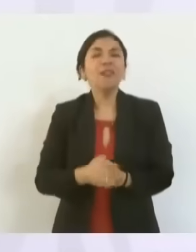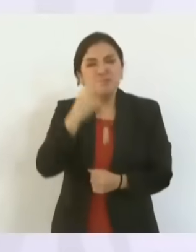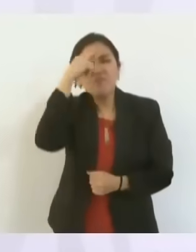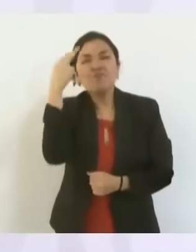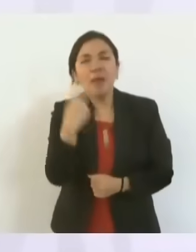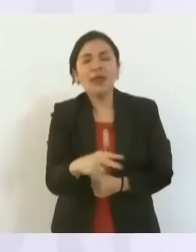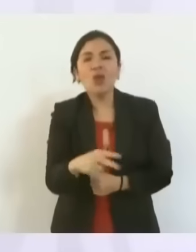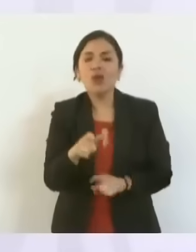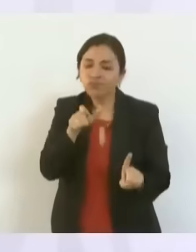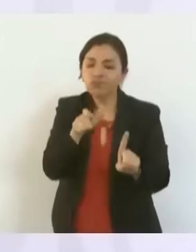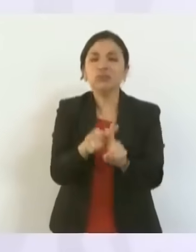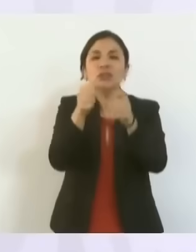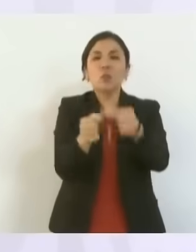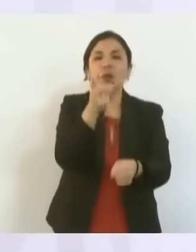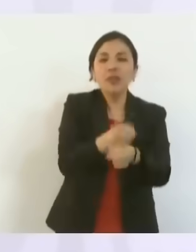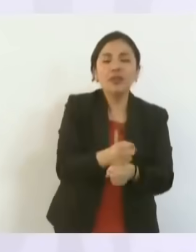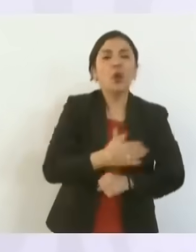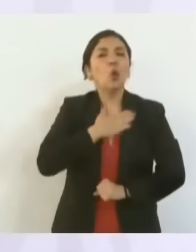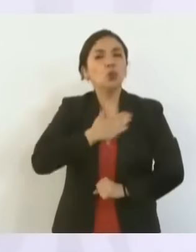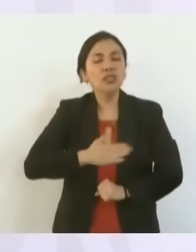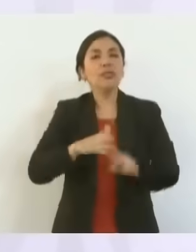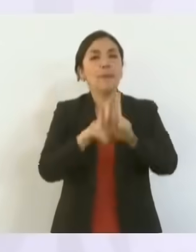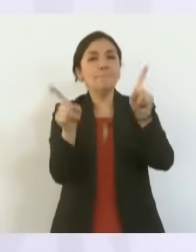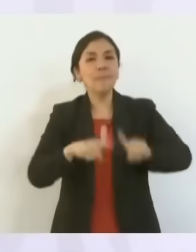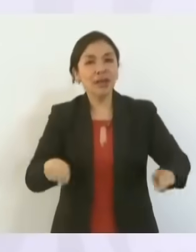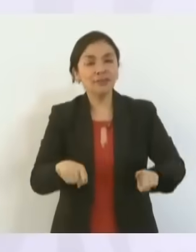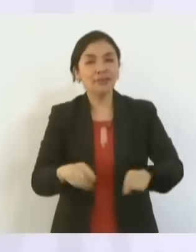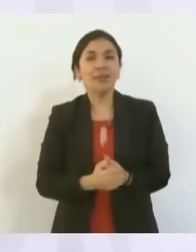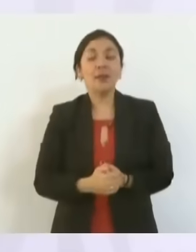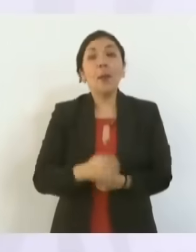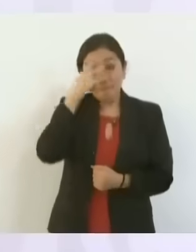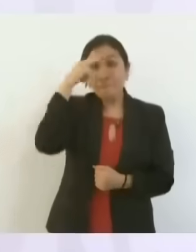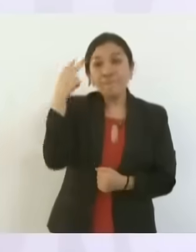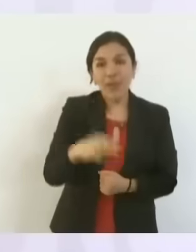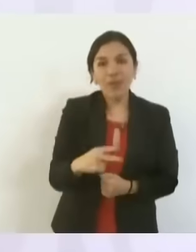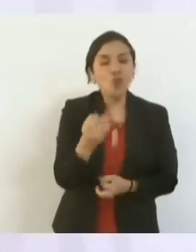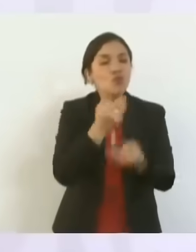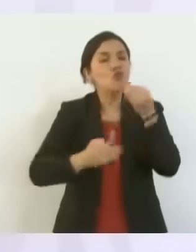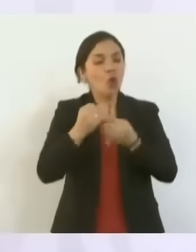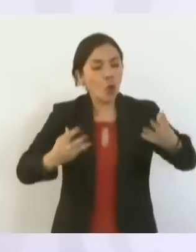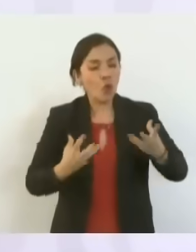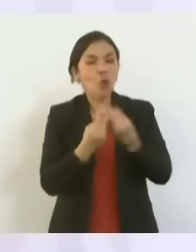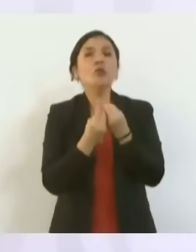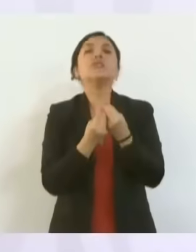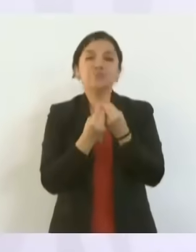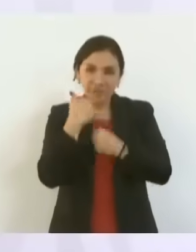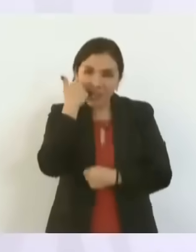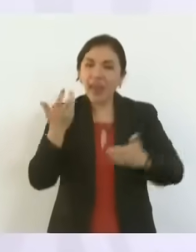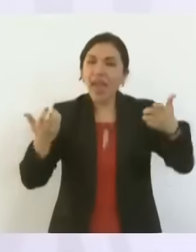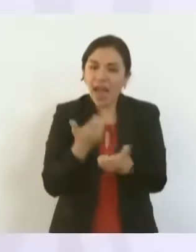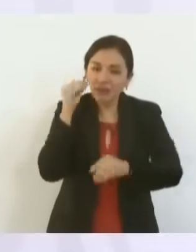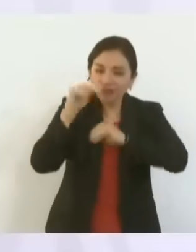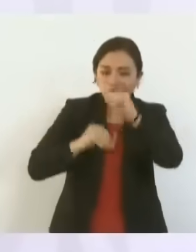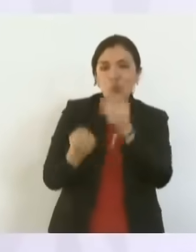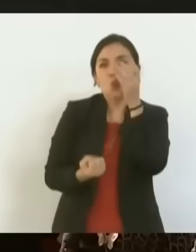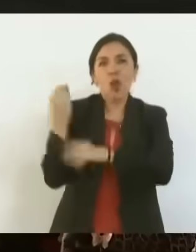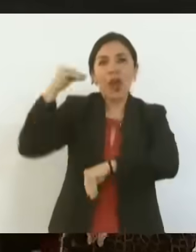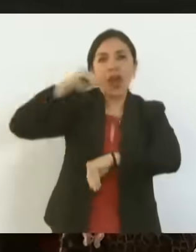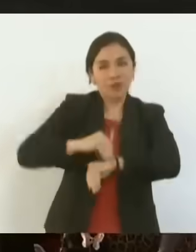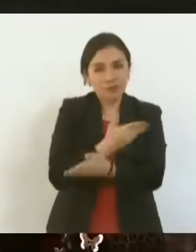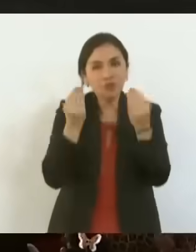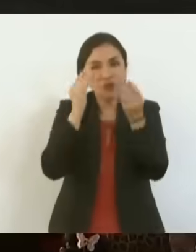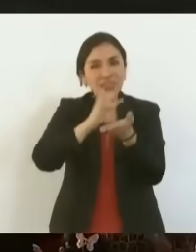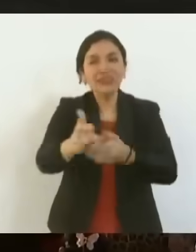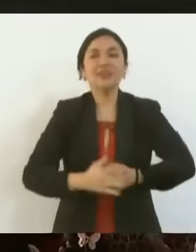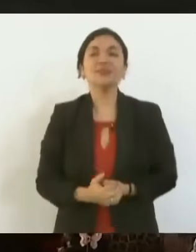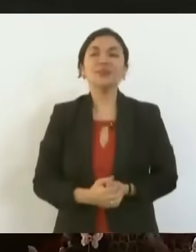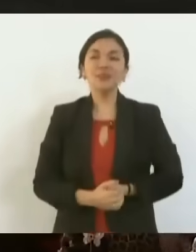seguridad, justicia y paz. El México que todos juntos estamos construyendo. Muchas gracias.